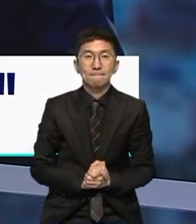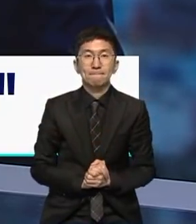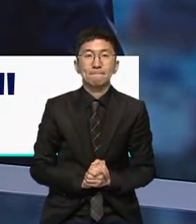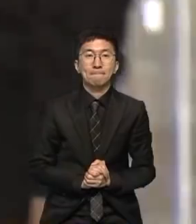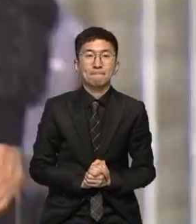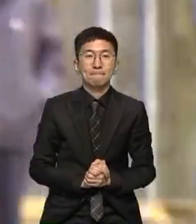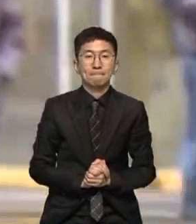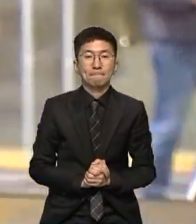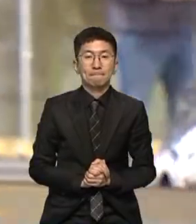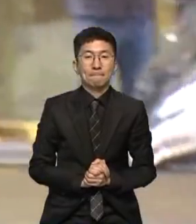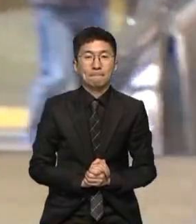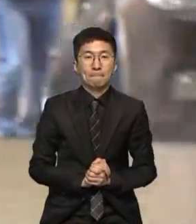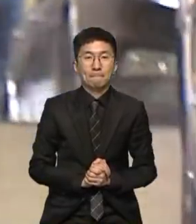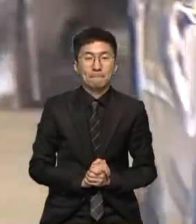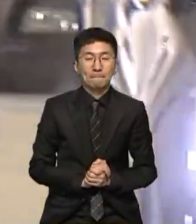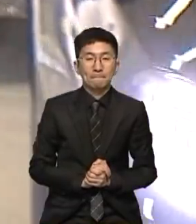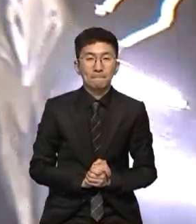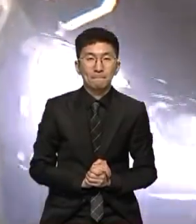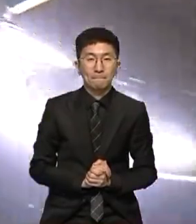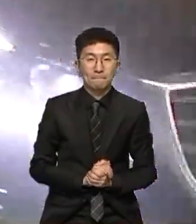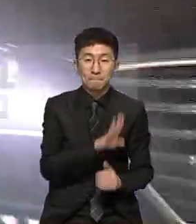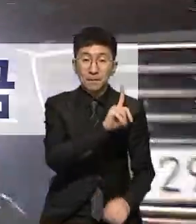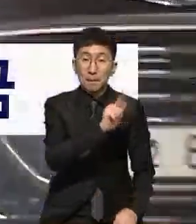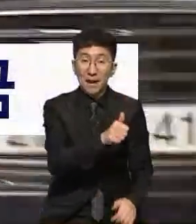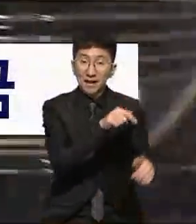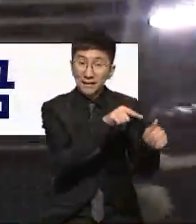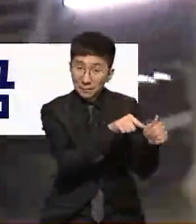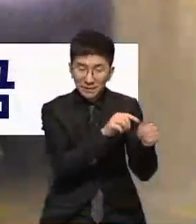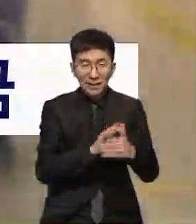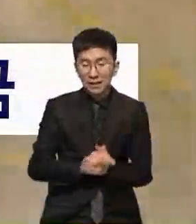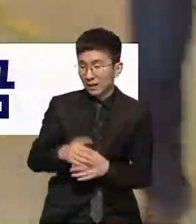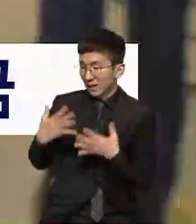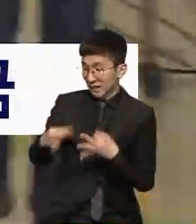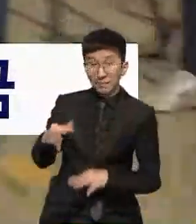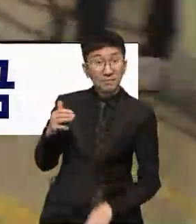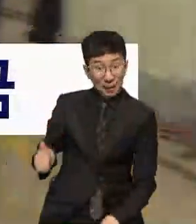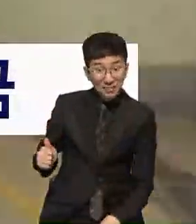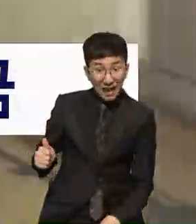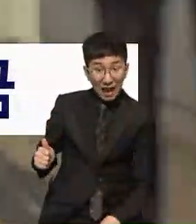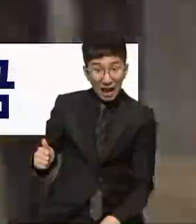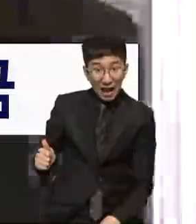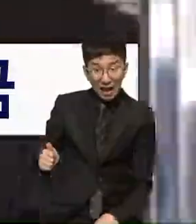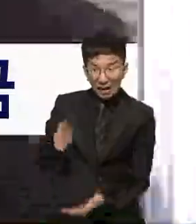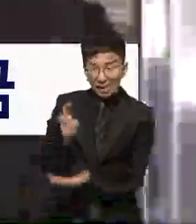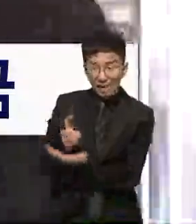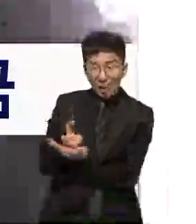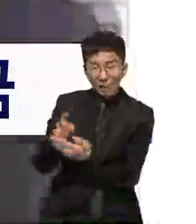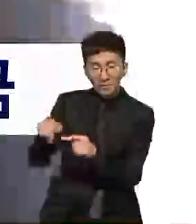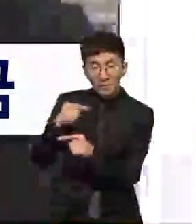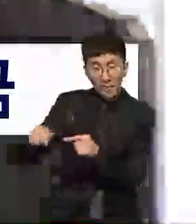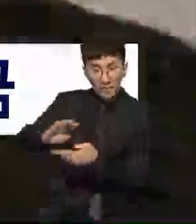(기자) 박영수 전 특검이 김만배 씨의 화천대유의 법인 계좌에 5억 원을 송금한 시점은 지난 2015년 4월 초.